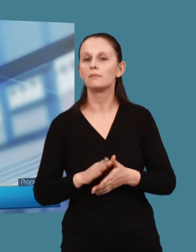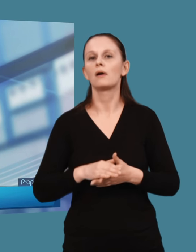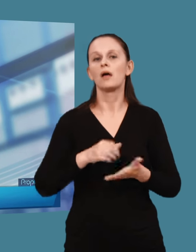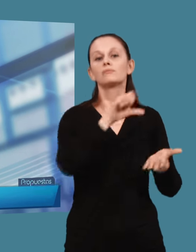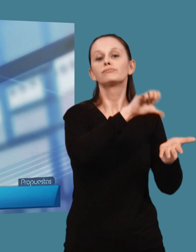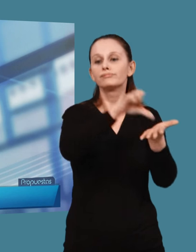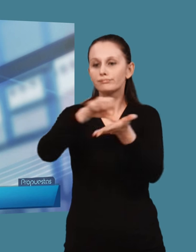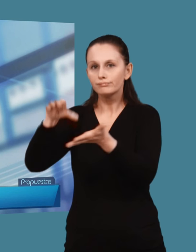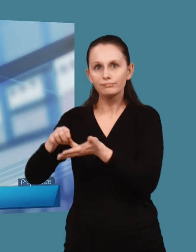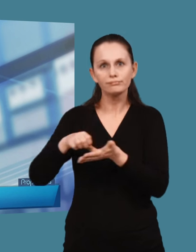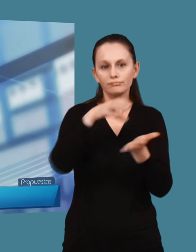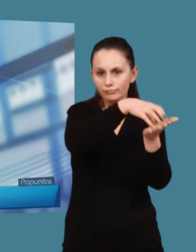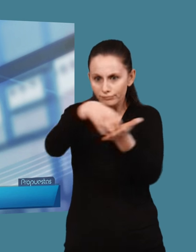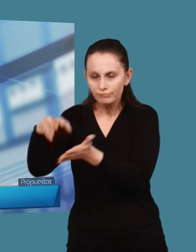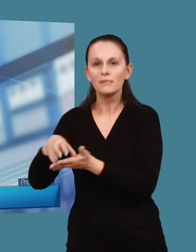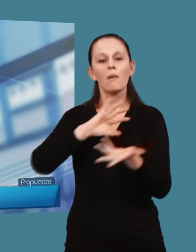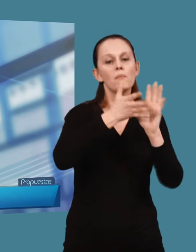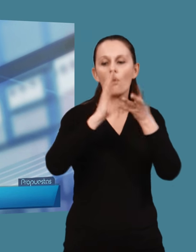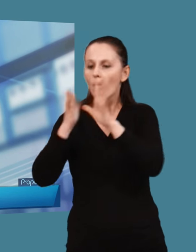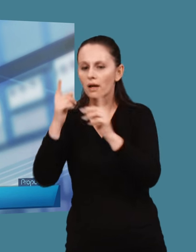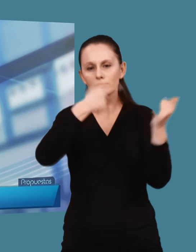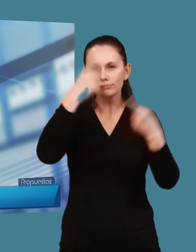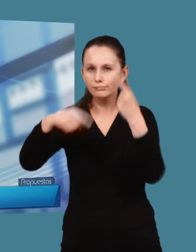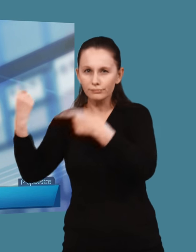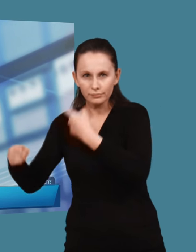Las diferentes ciudades tienen sus modalidades,